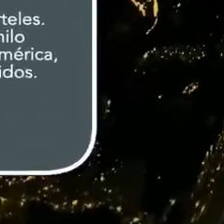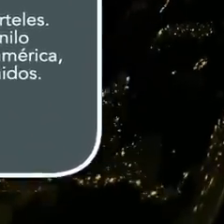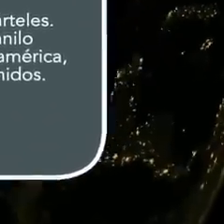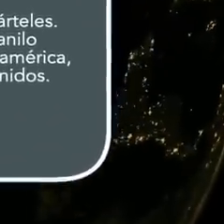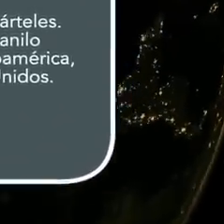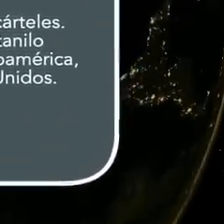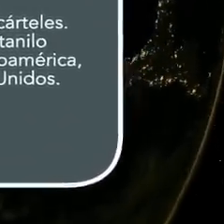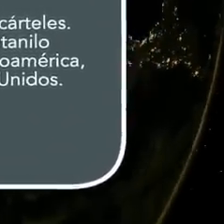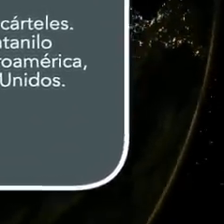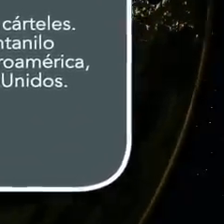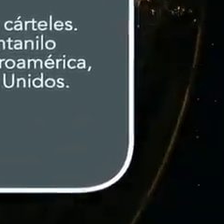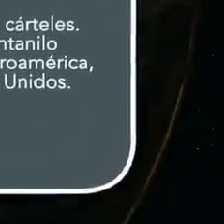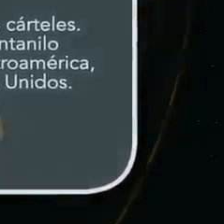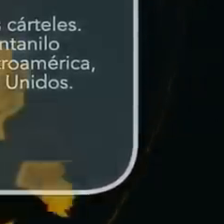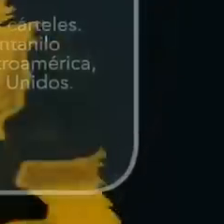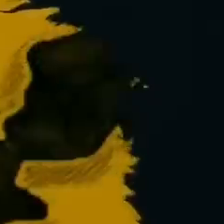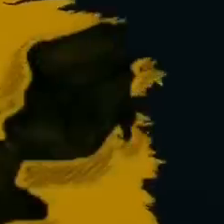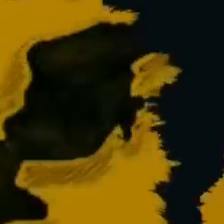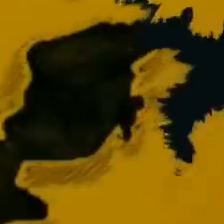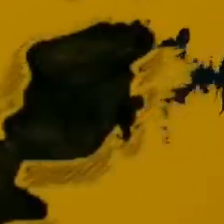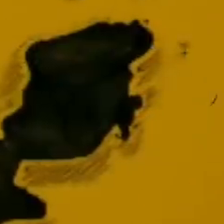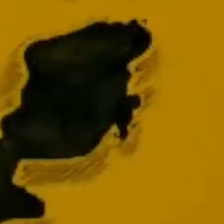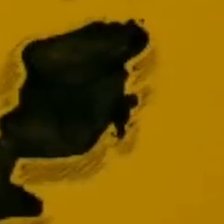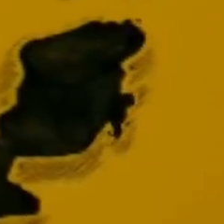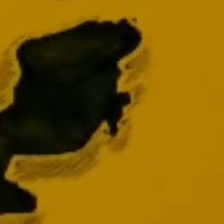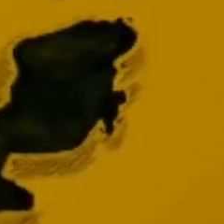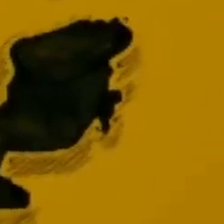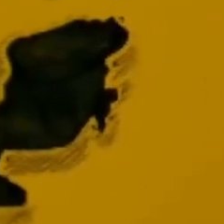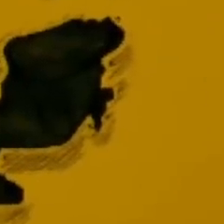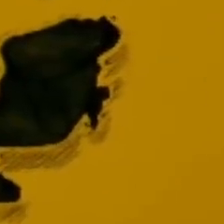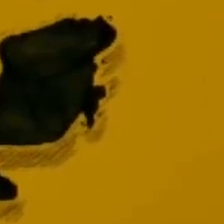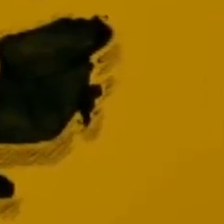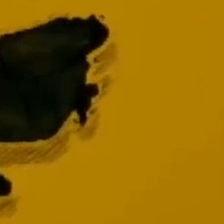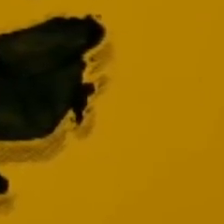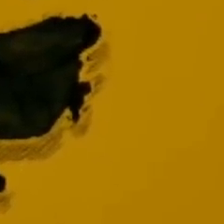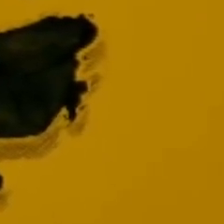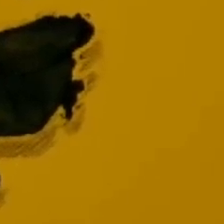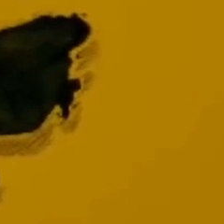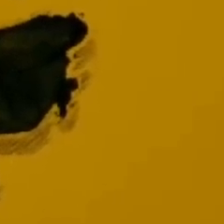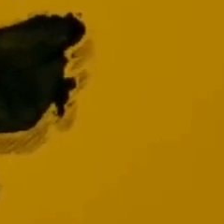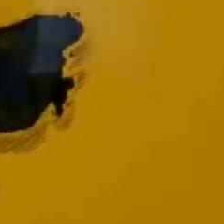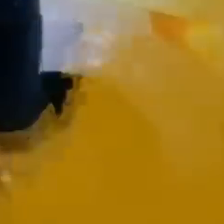de fentanilo a nivel internacional en la alcaldía Gustavo amadero fueron detenidos cinco venezolanos